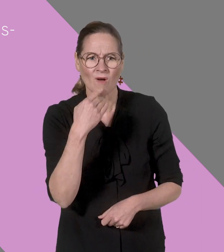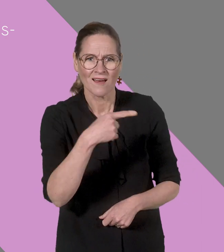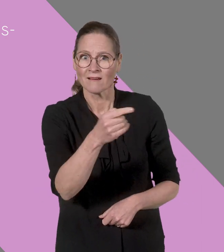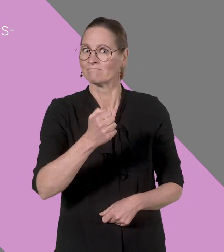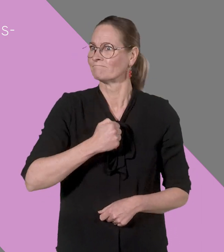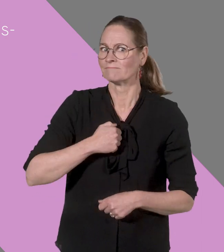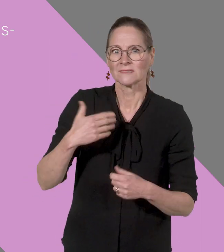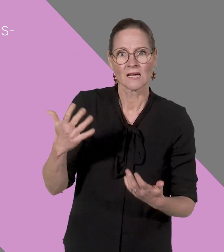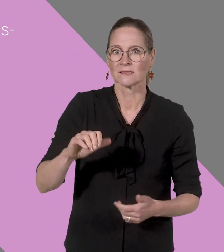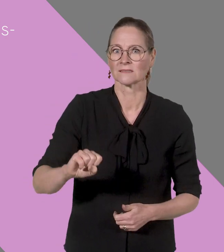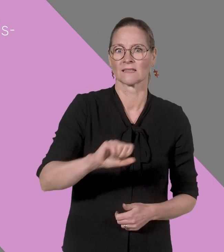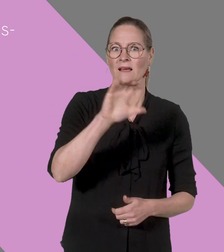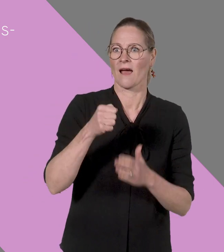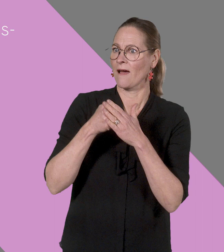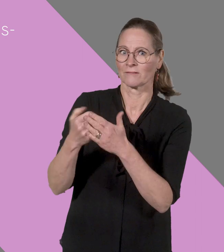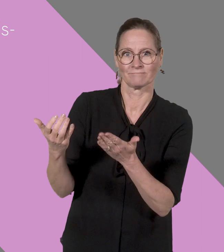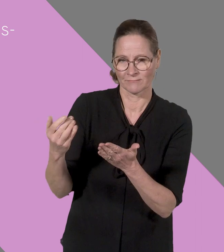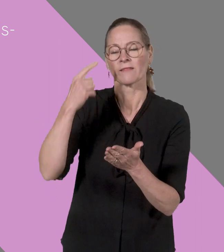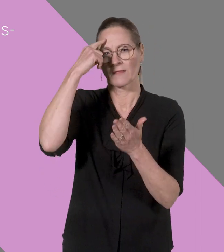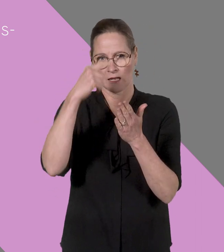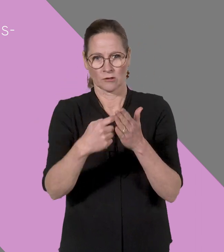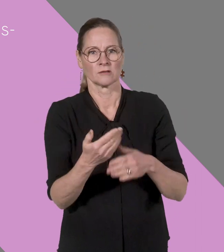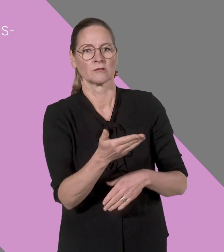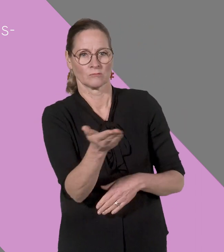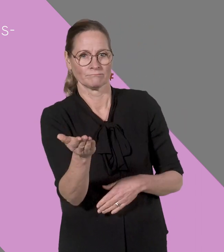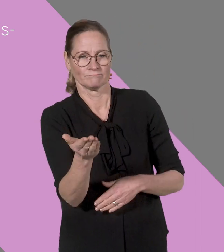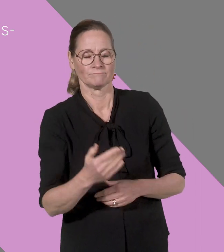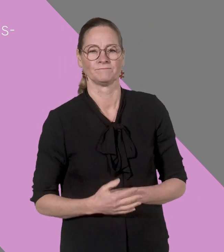jotka eivät saa STEAn avustusta.